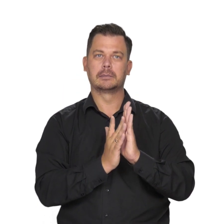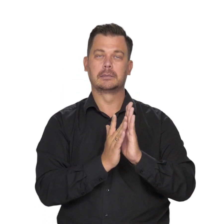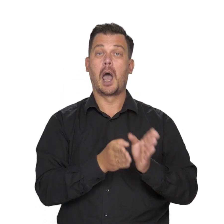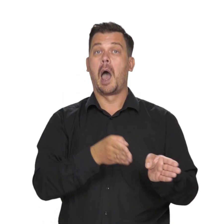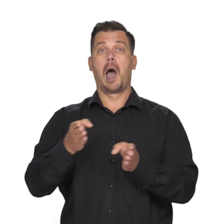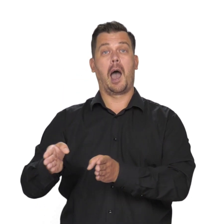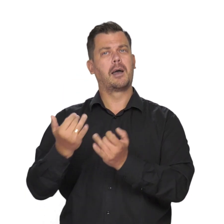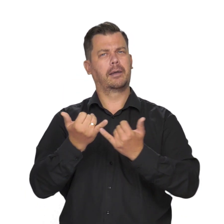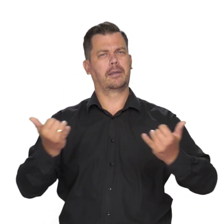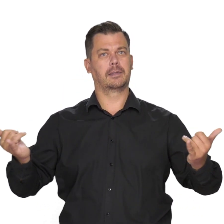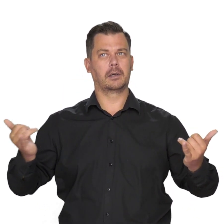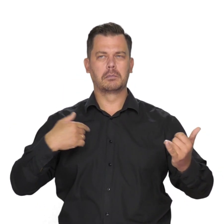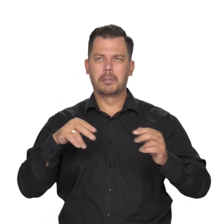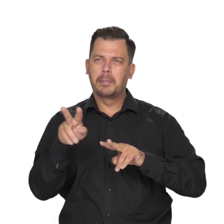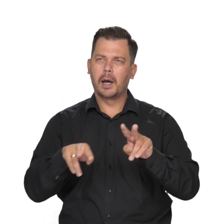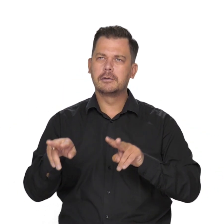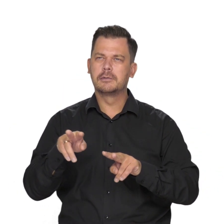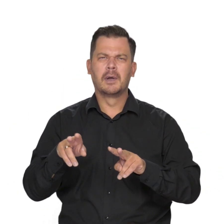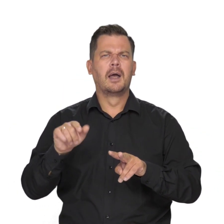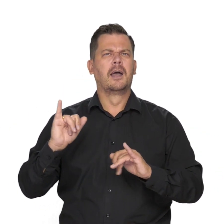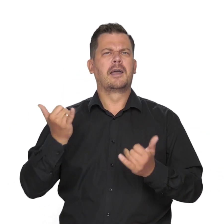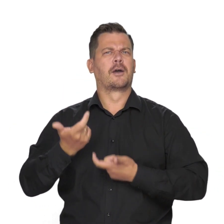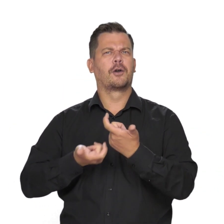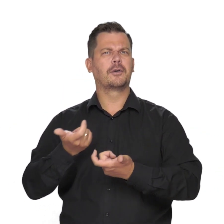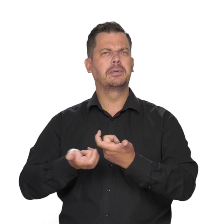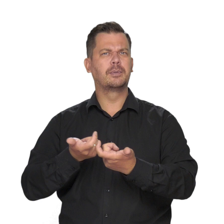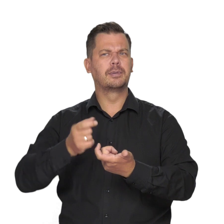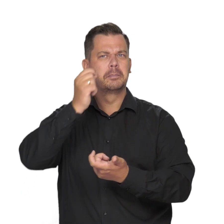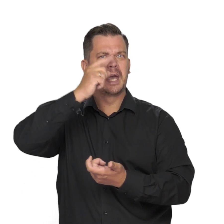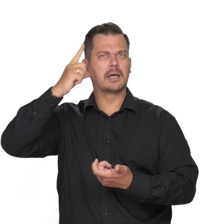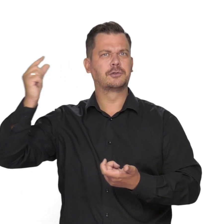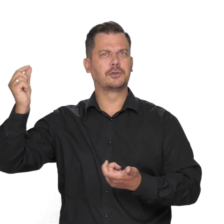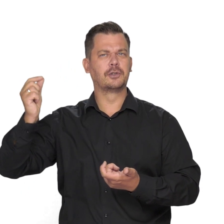Kolejne warianty grafiki dają nam wgląd w proces twórczy artysty –